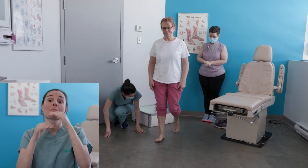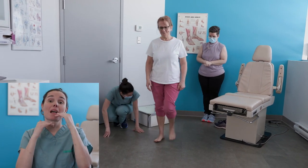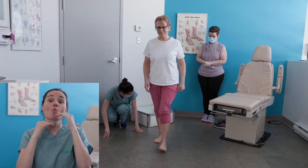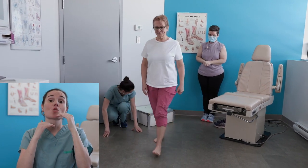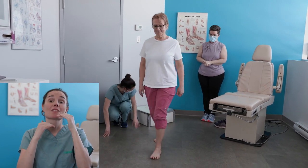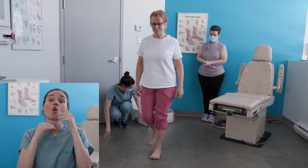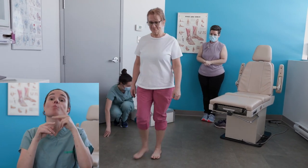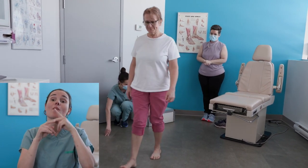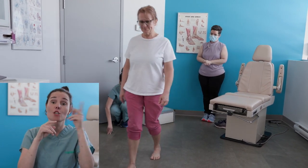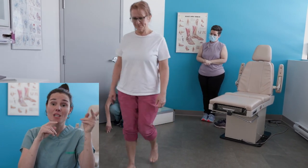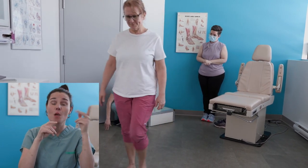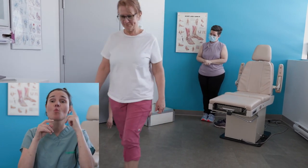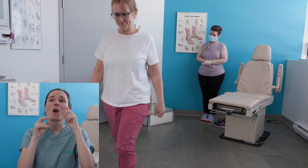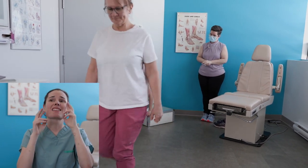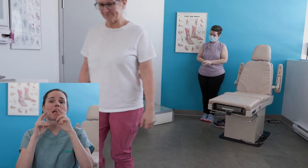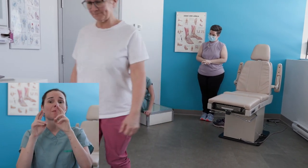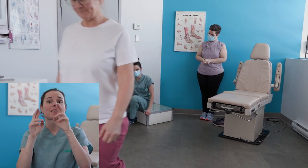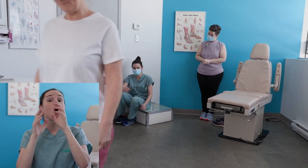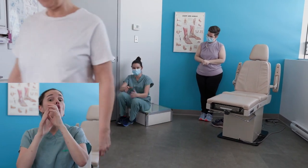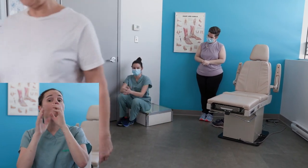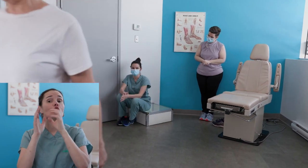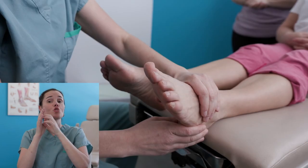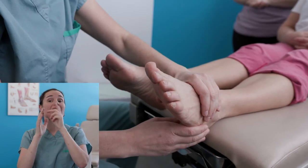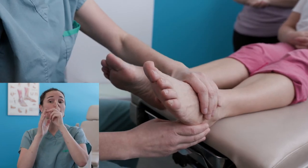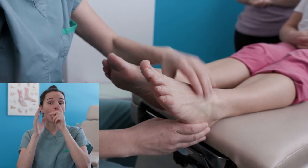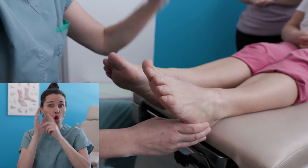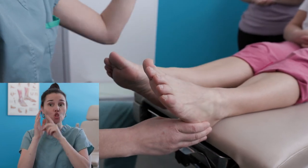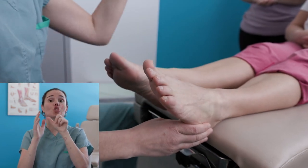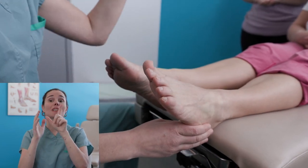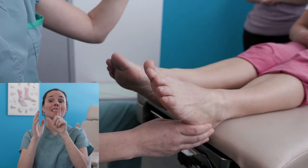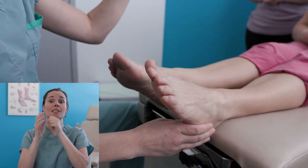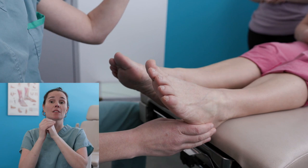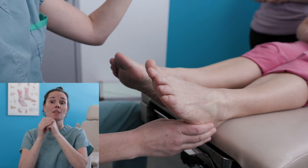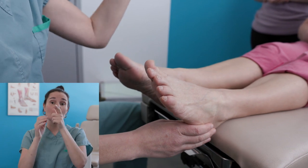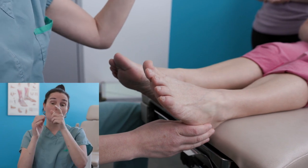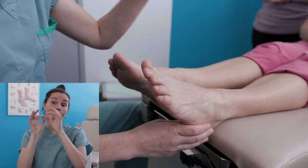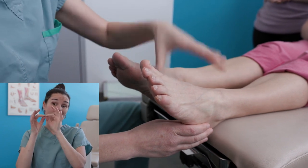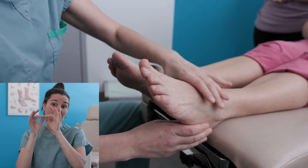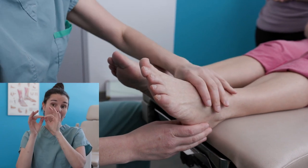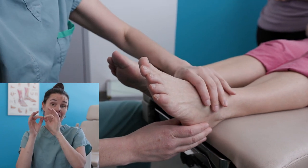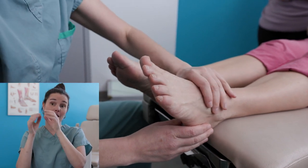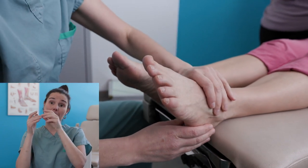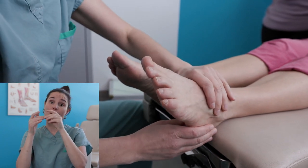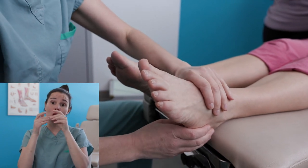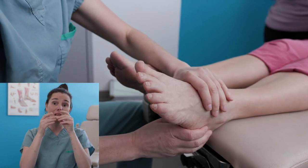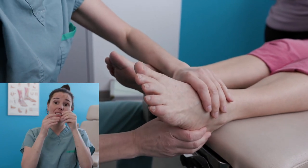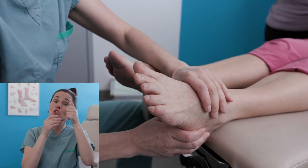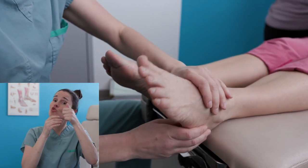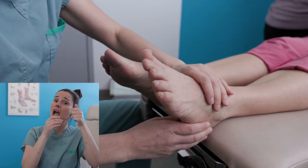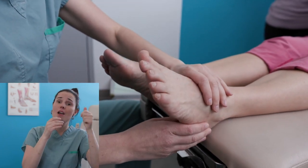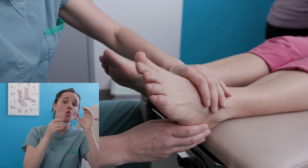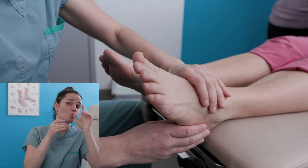aussi pour ma protection professionnelle, pour respecter le code de déontologie. Mon interprète, elle m'accompagne